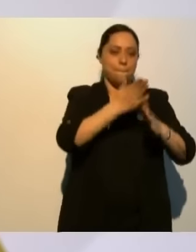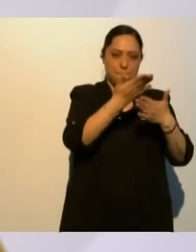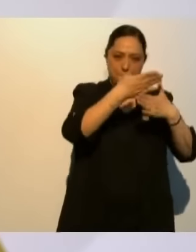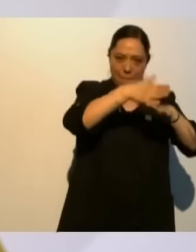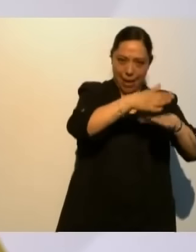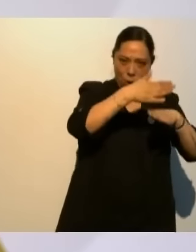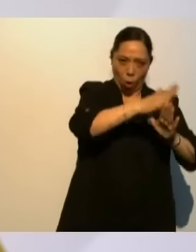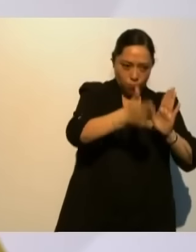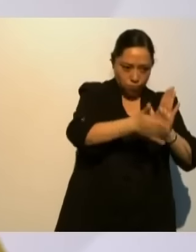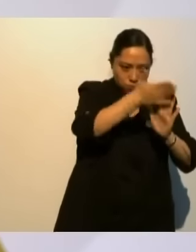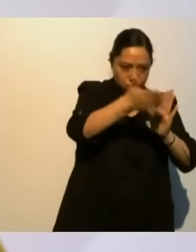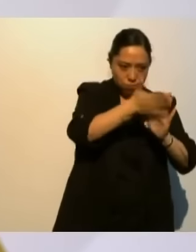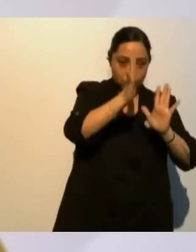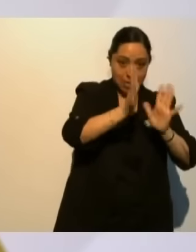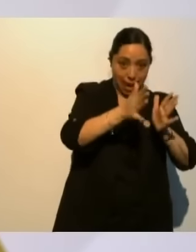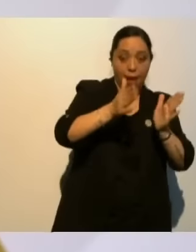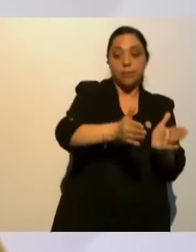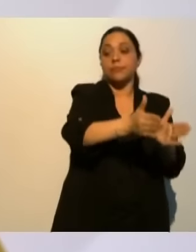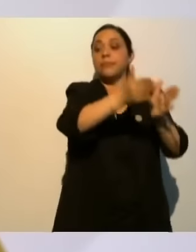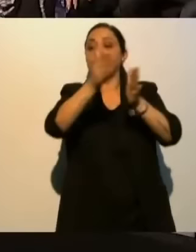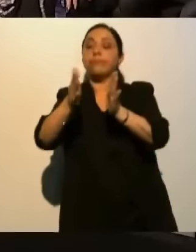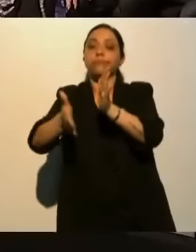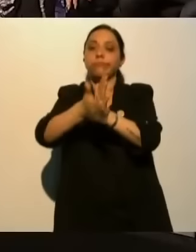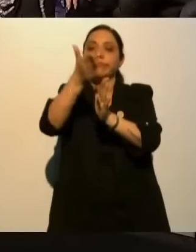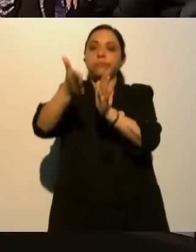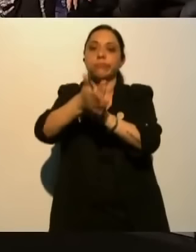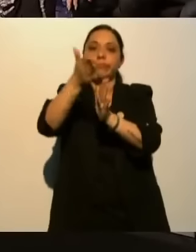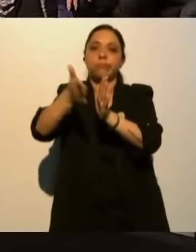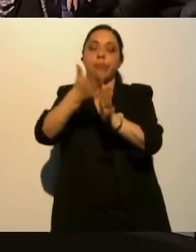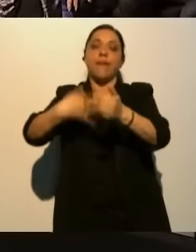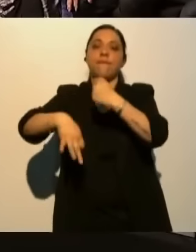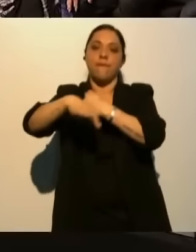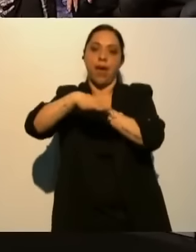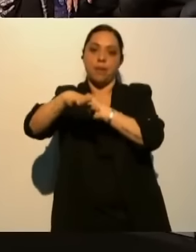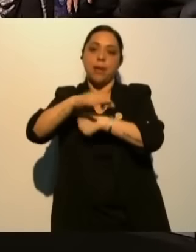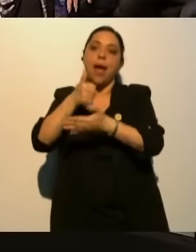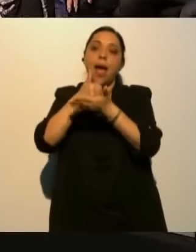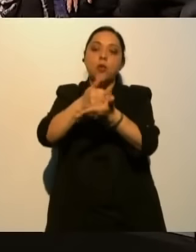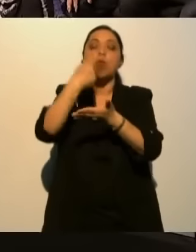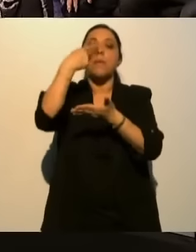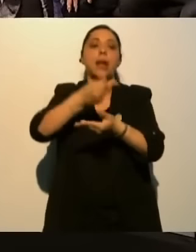surtimiento de los medicamentos gratuitos por lo menos los básicos para este sector de la